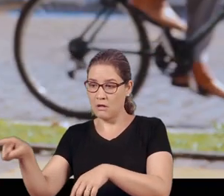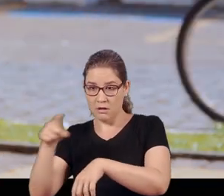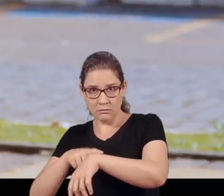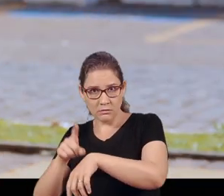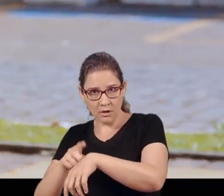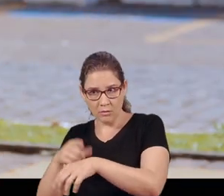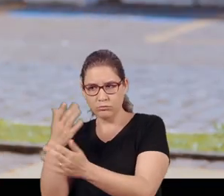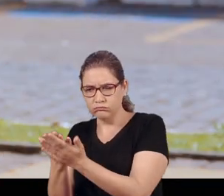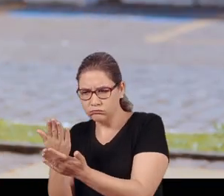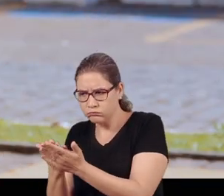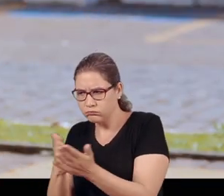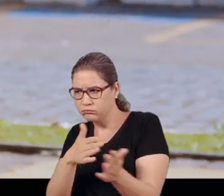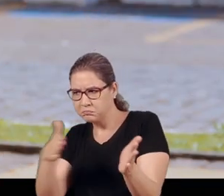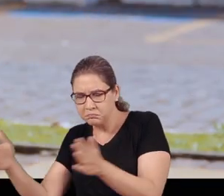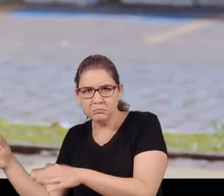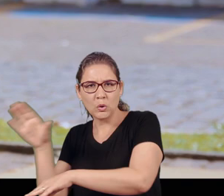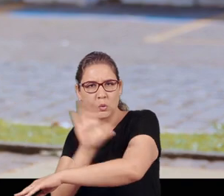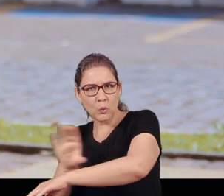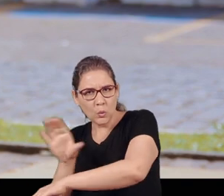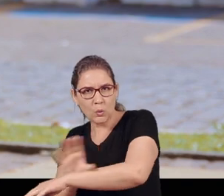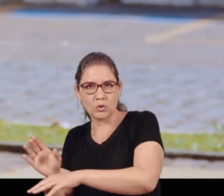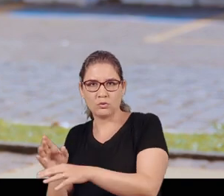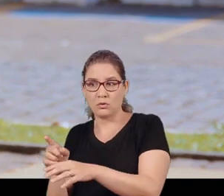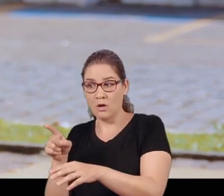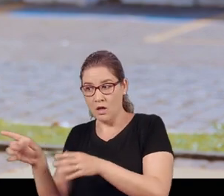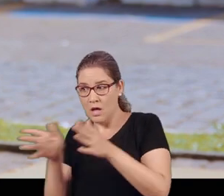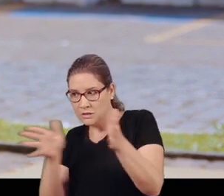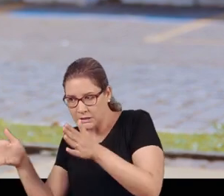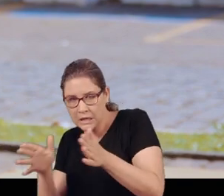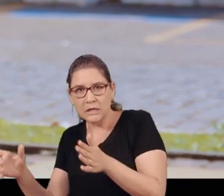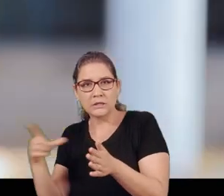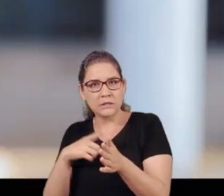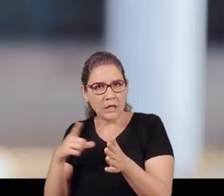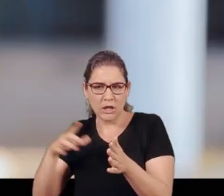dentro do curso, as questões de acessibilidade de modo geral,